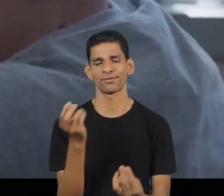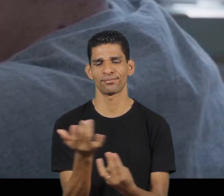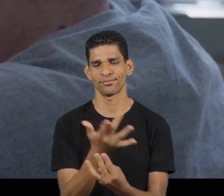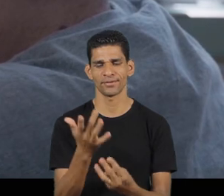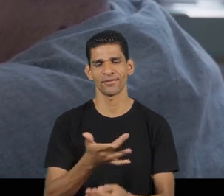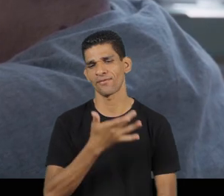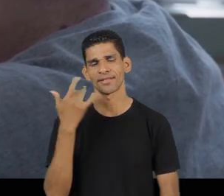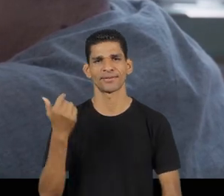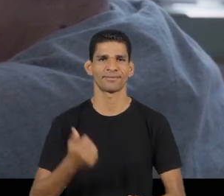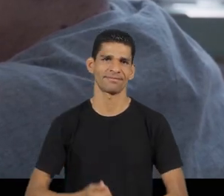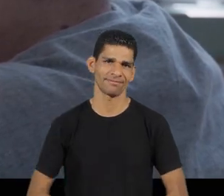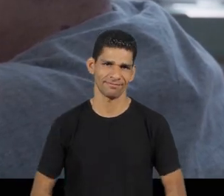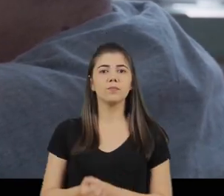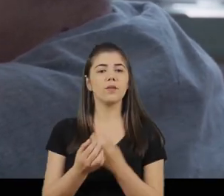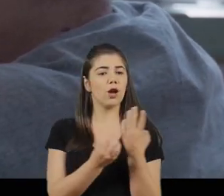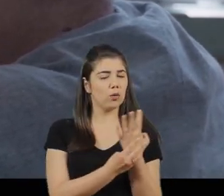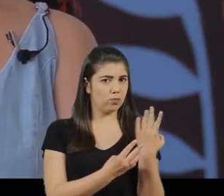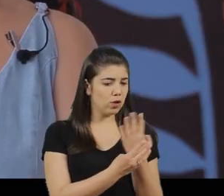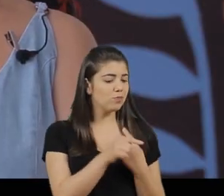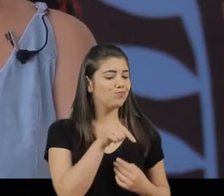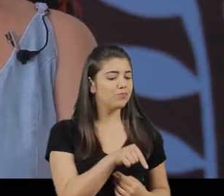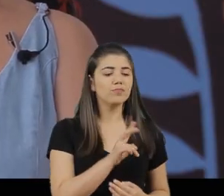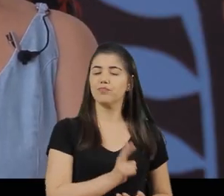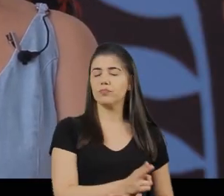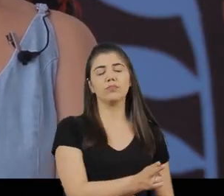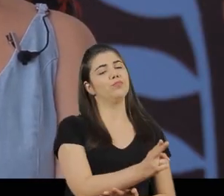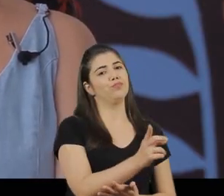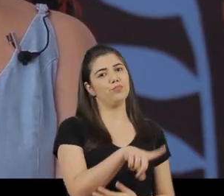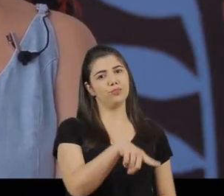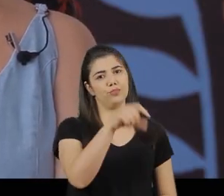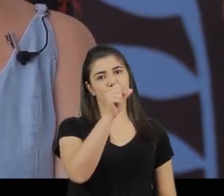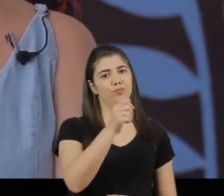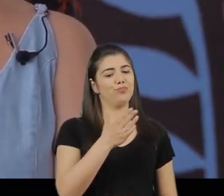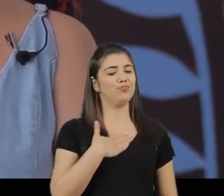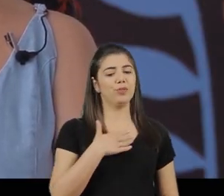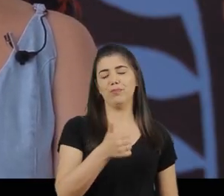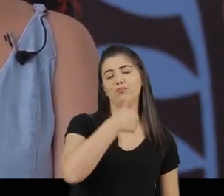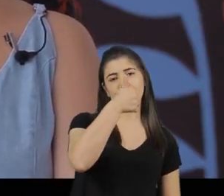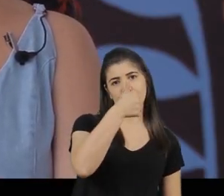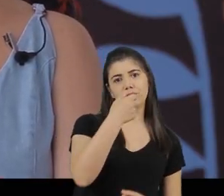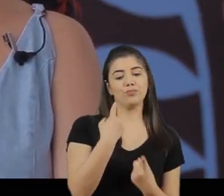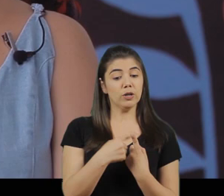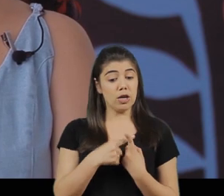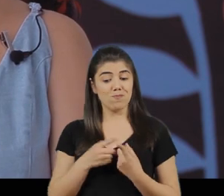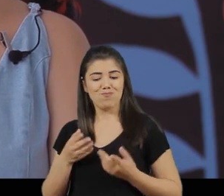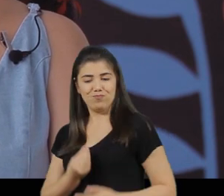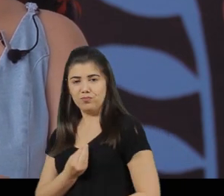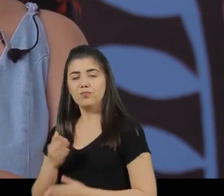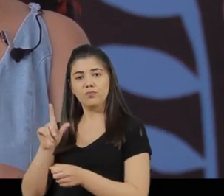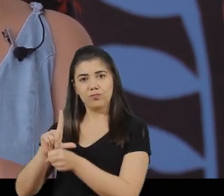bastante proximidade com a UFSM. A UFSM sempre foi minha primeira opção porque eu sou de Santana do Livramento,